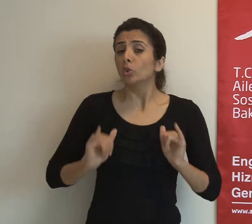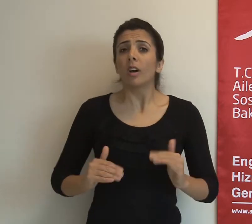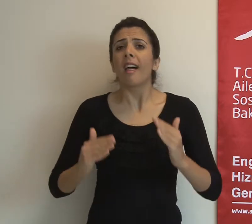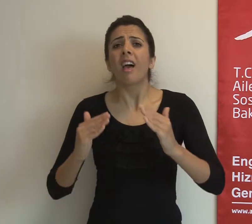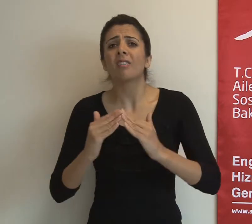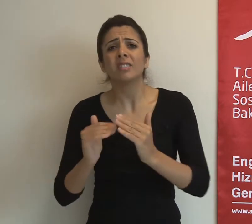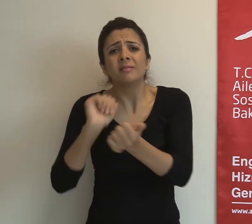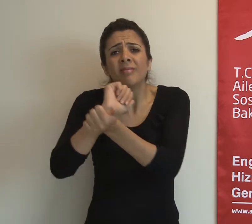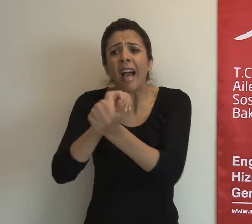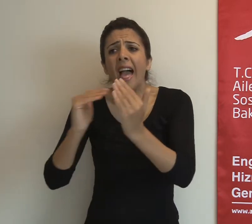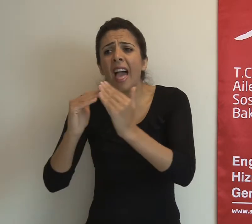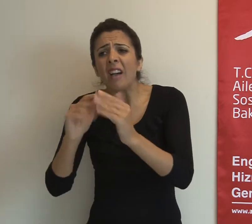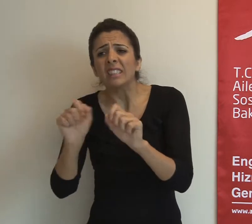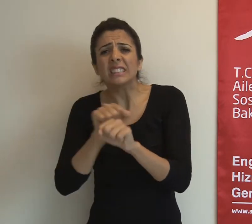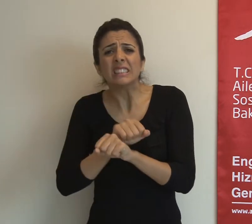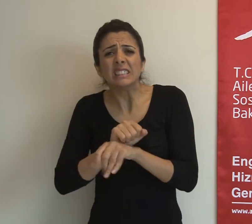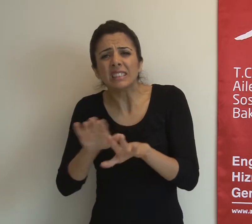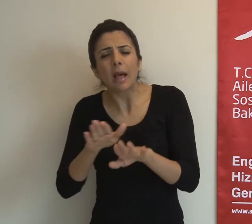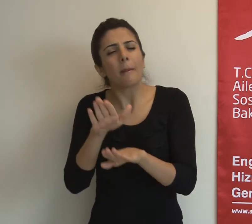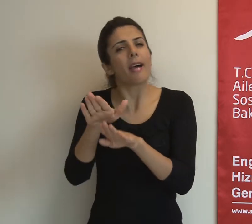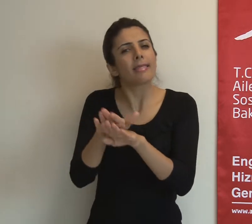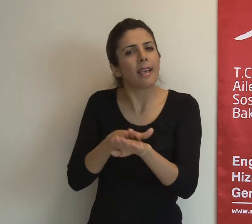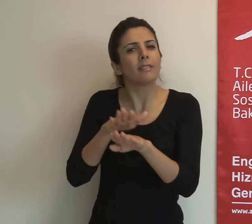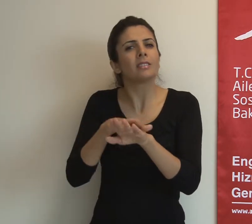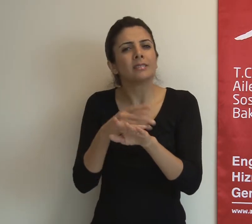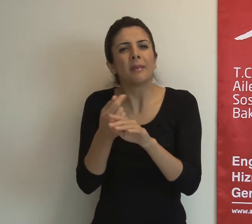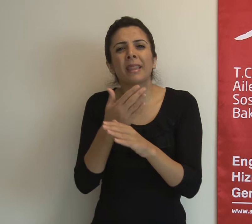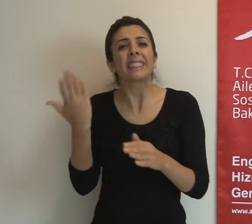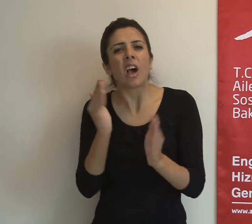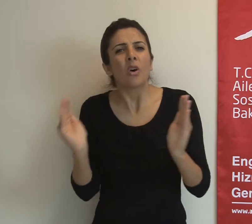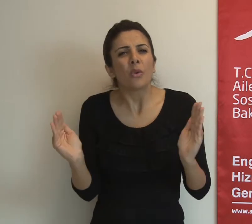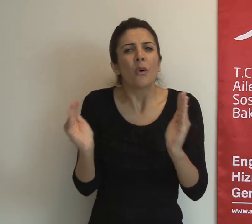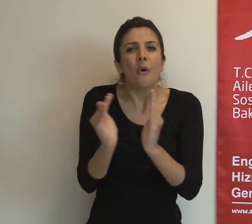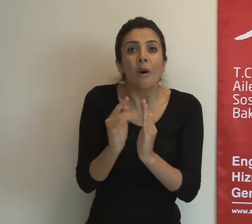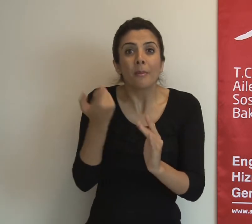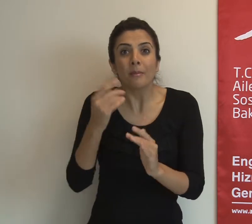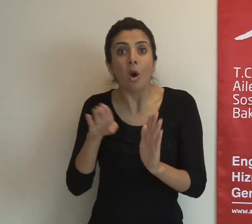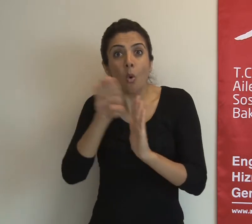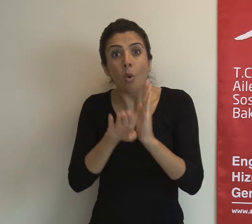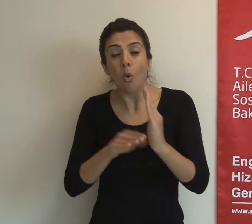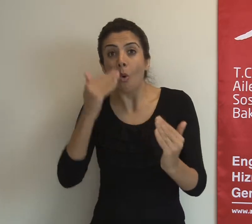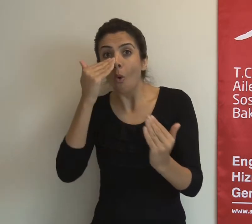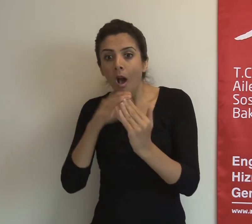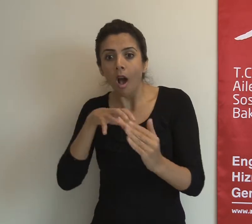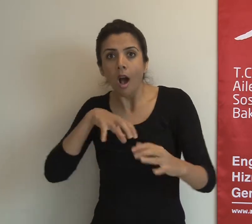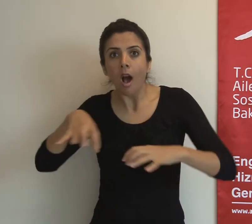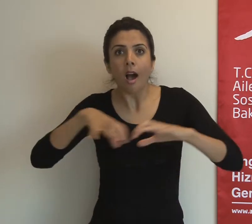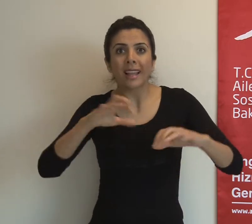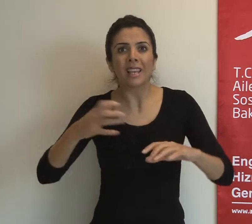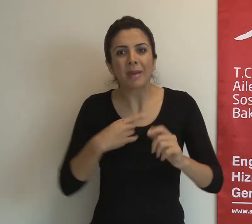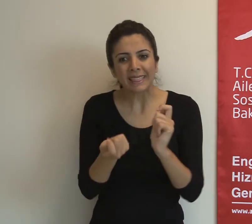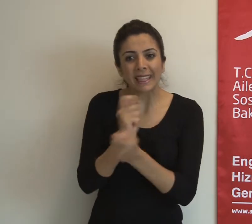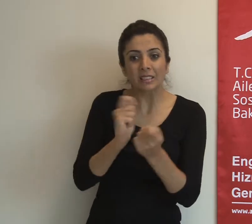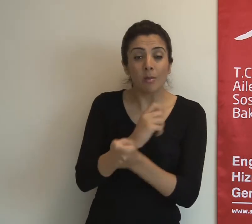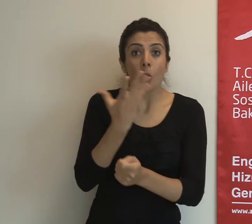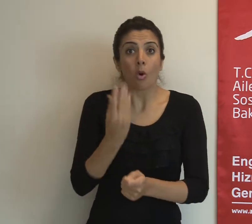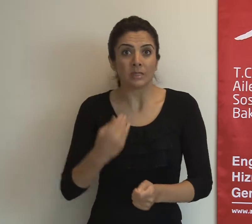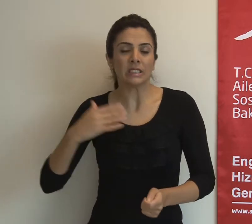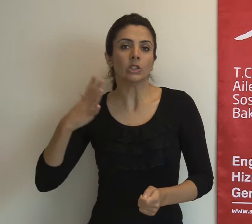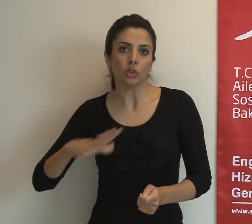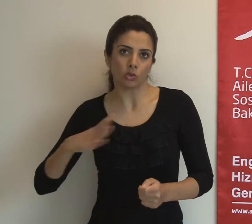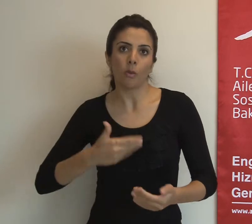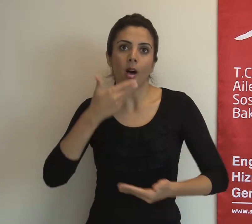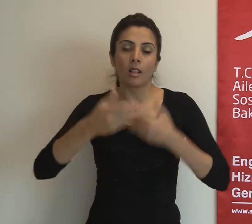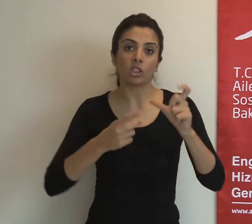Huzur evi, koğuş evi sisteminden yavaş yavaş daha mikro ve ihtisaslaşmış alanlara geçmek istediklerini anlatan Şahin,